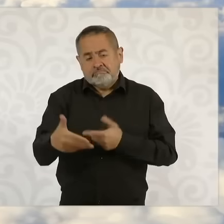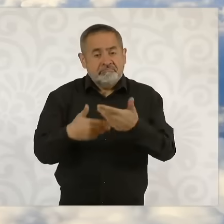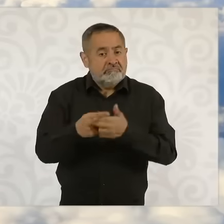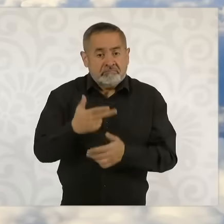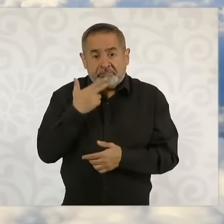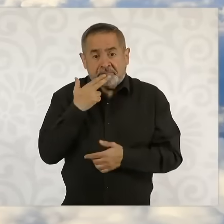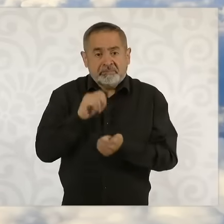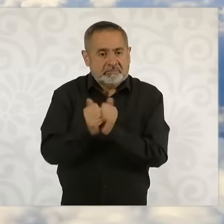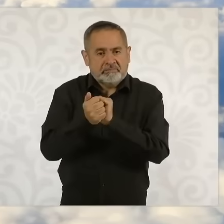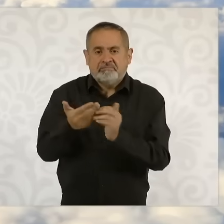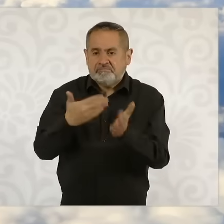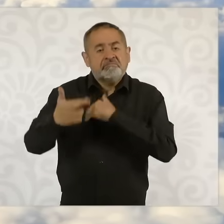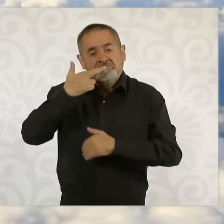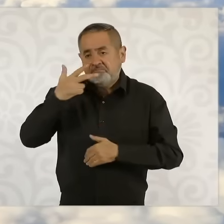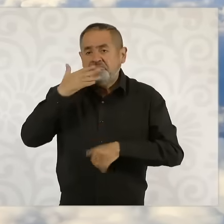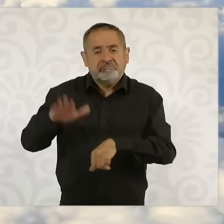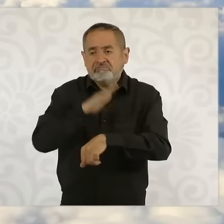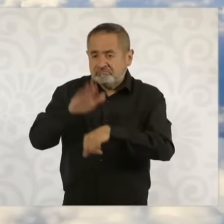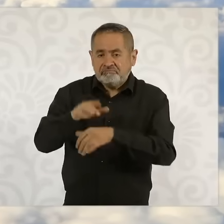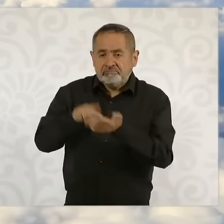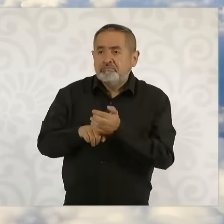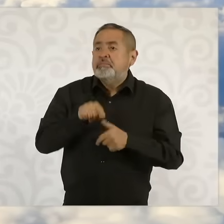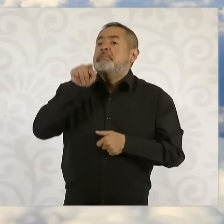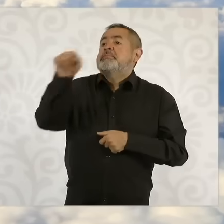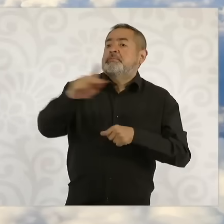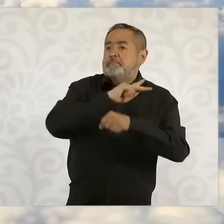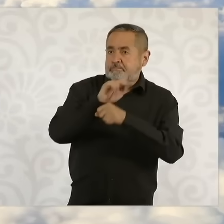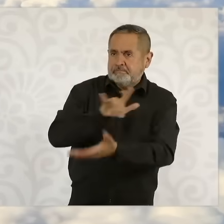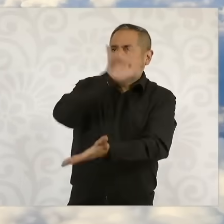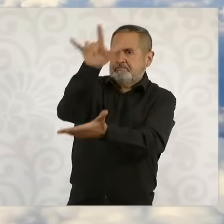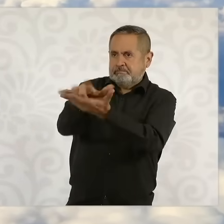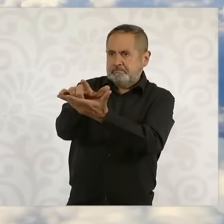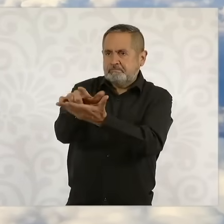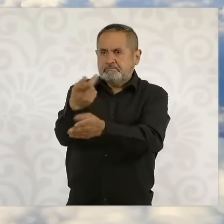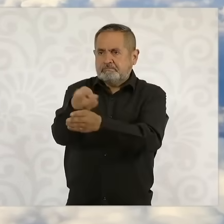de nuestra eficiencia operativa, la conectividad nacional que vamos a estar impulsando a través de